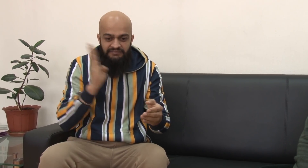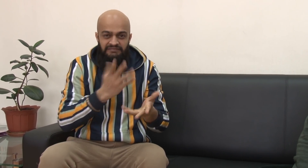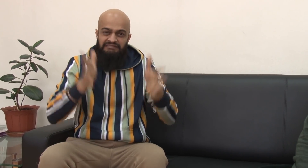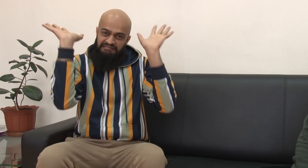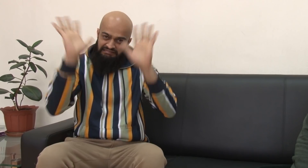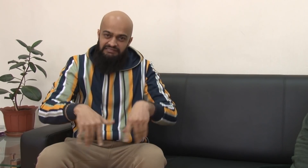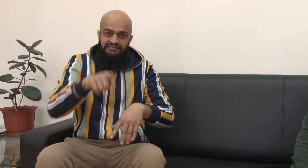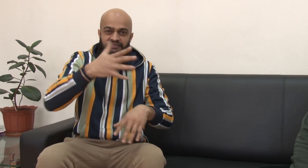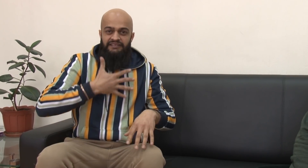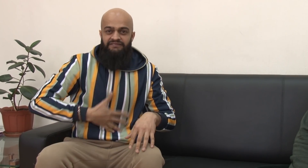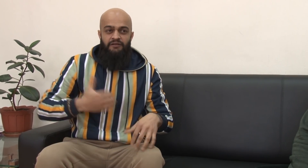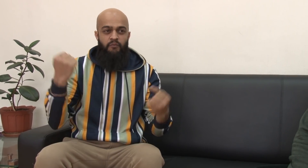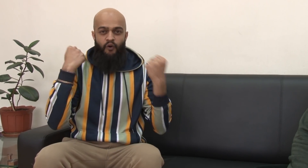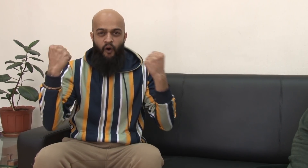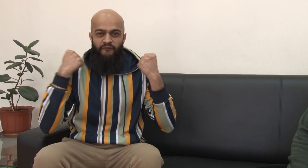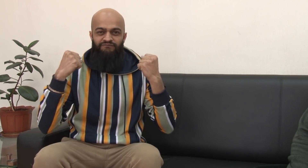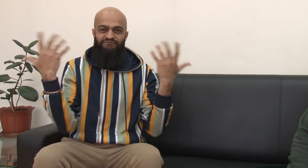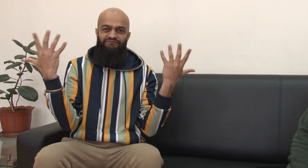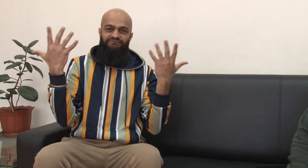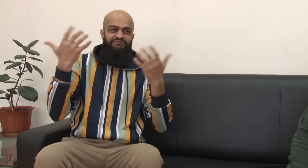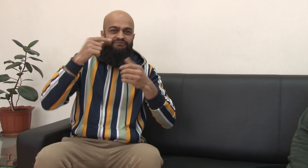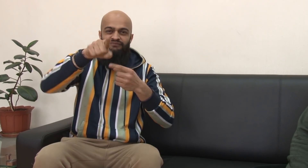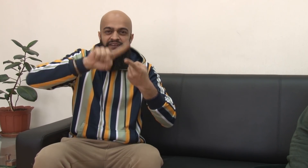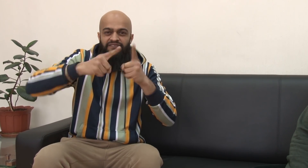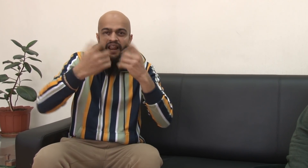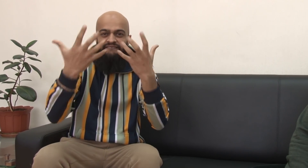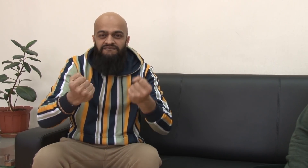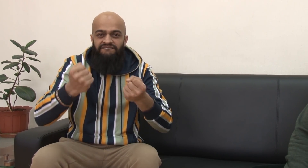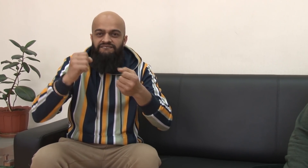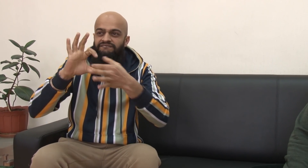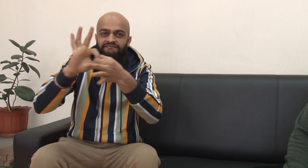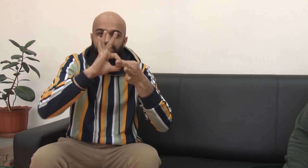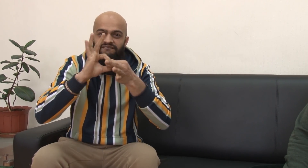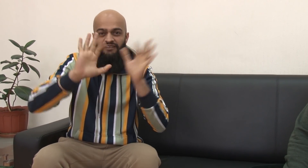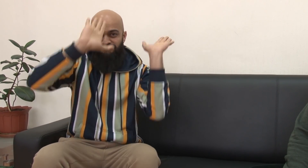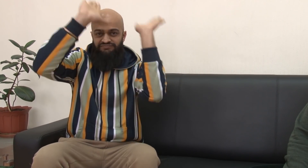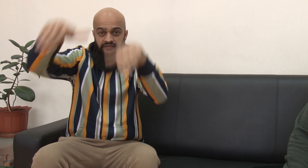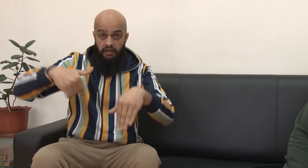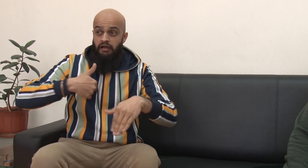Они развели руками и предложили заняться спортом или расспросить друзей.